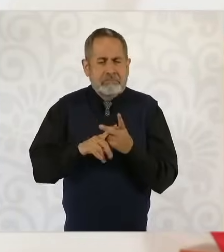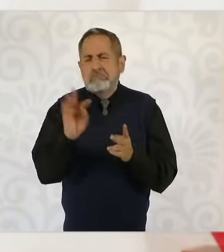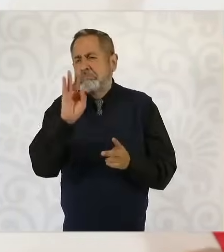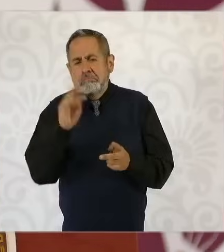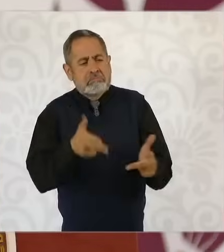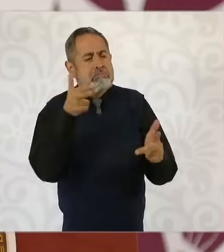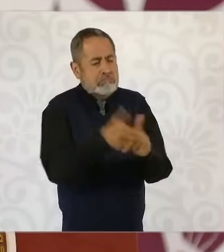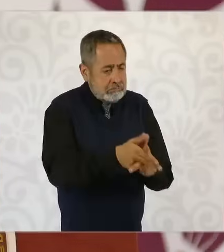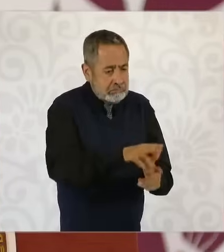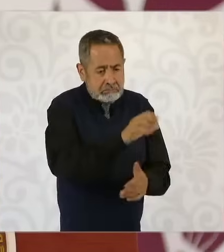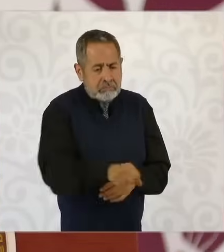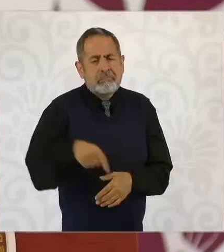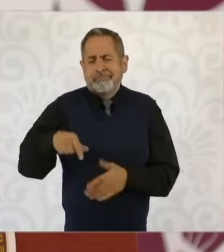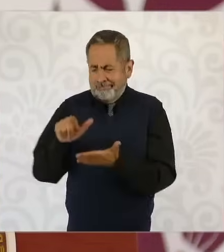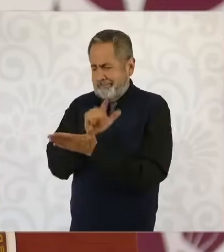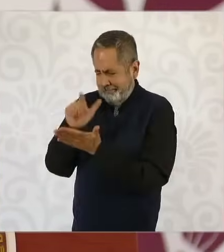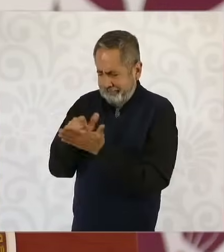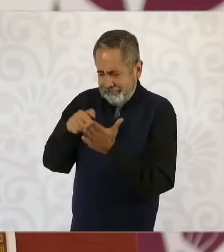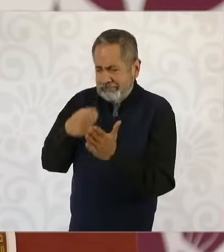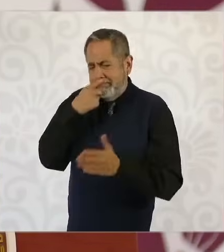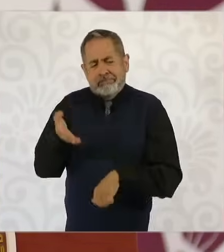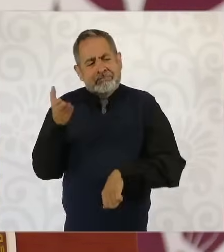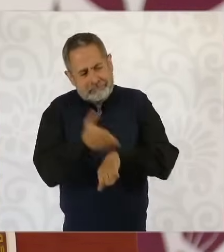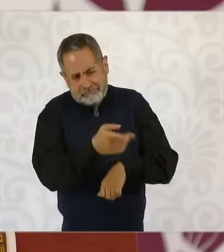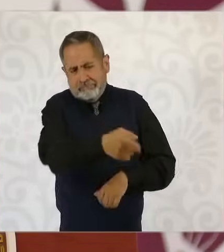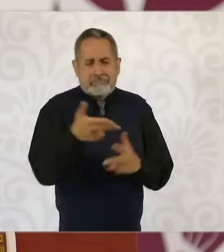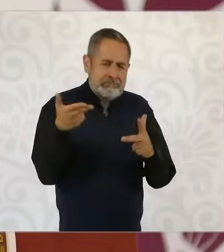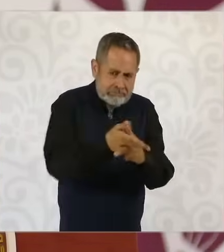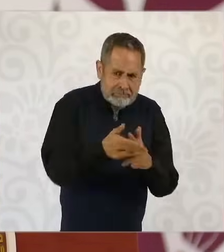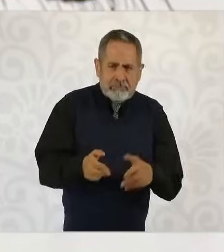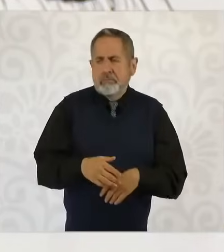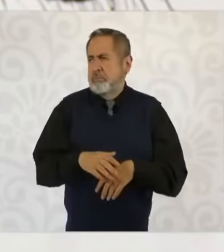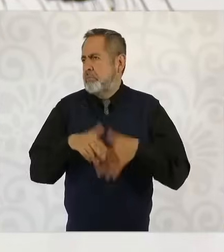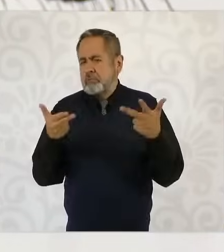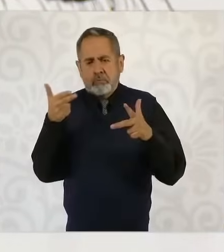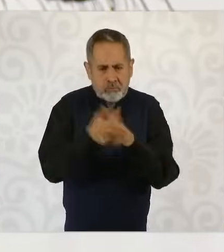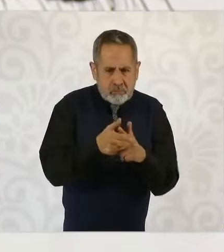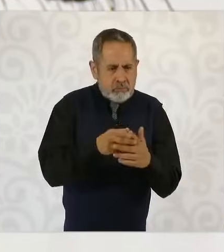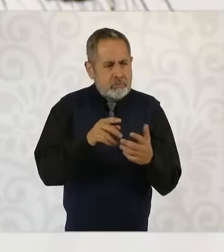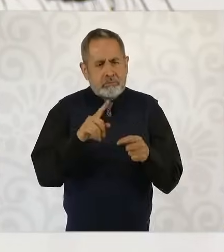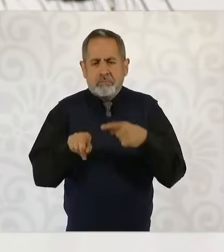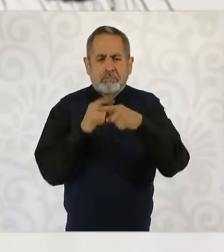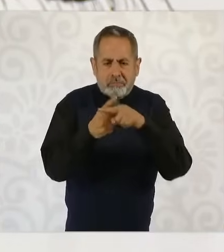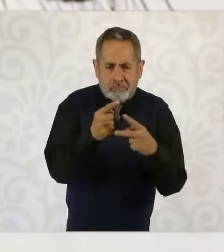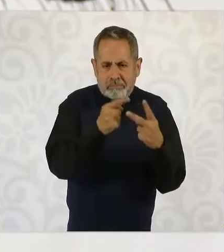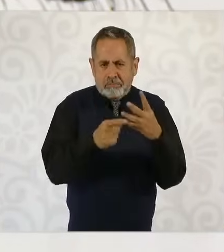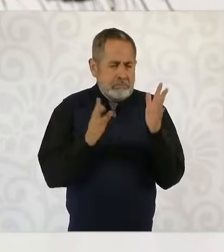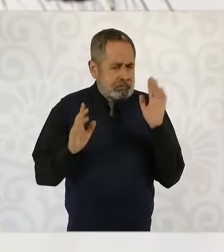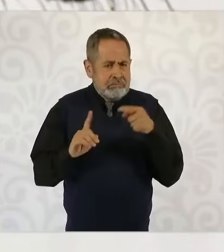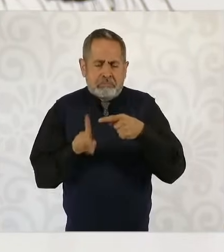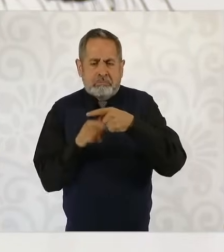pues hay las sanciones por homicidio si fue homicidio y otro delito pues entonces suman las